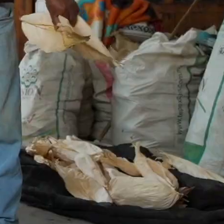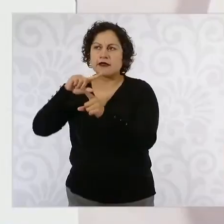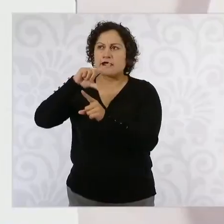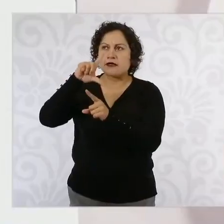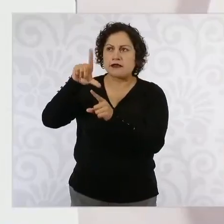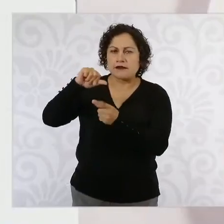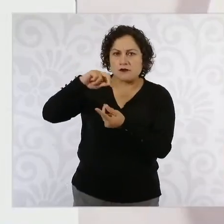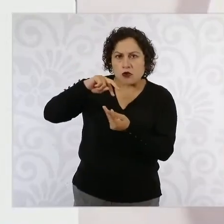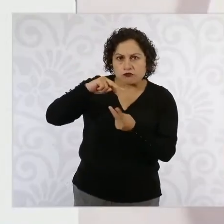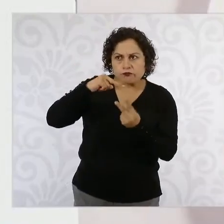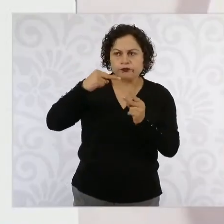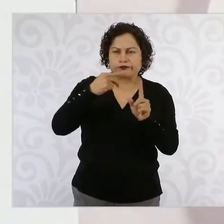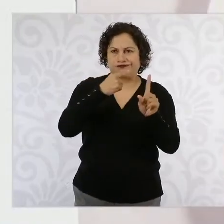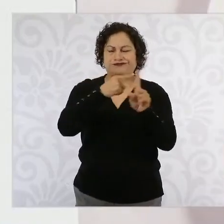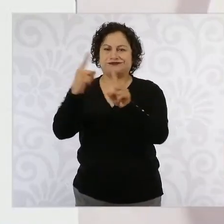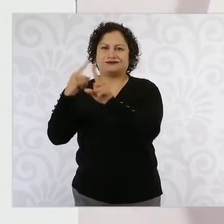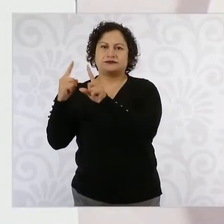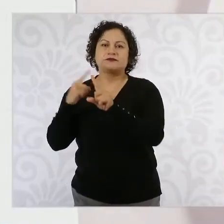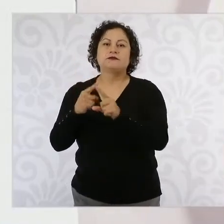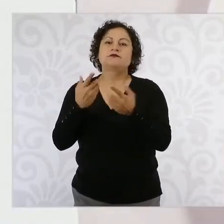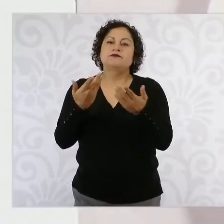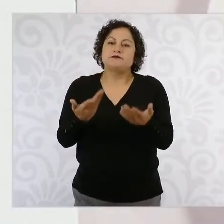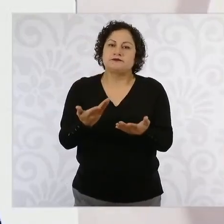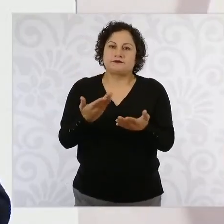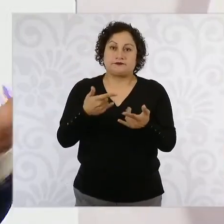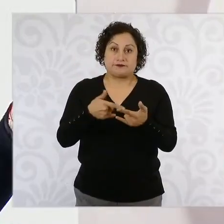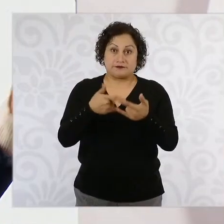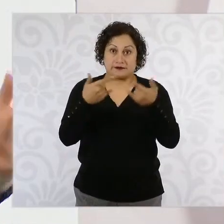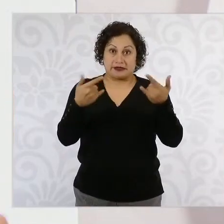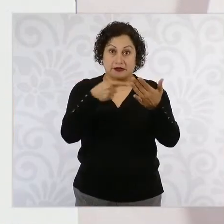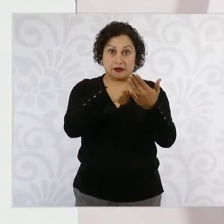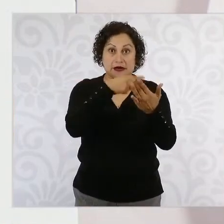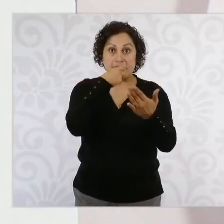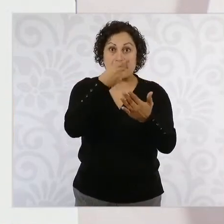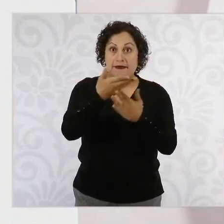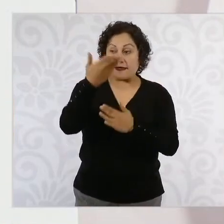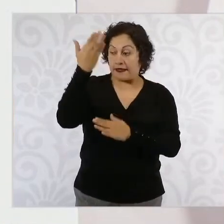pobladores de lo que hoy llamamos México de Mesoamérica Diego también sabe Mucho sobre